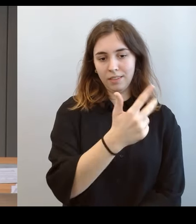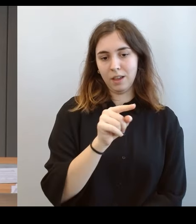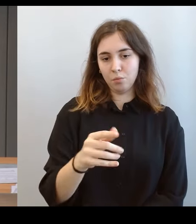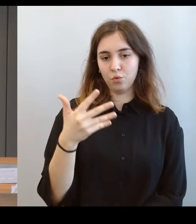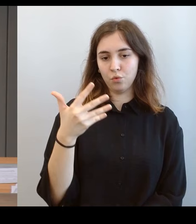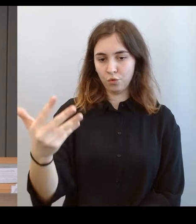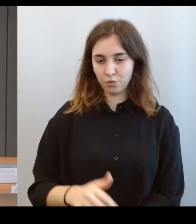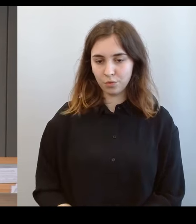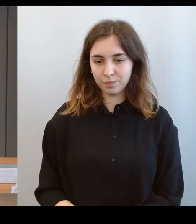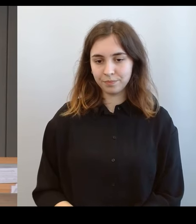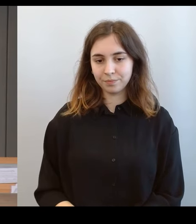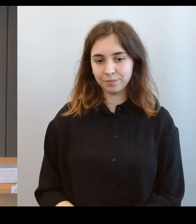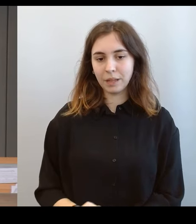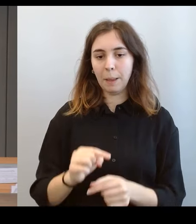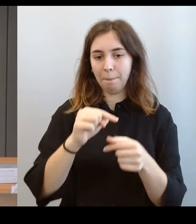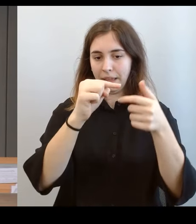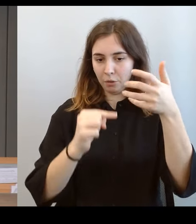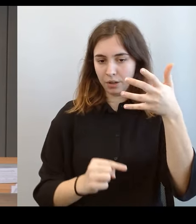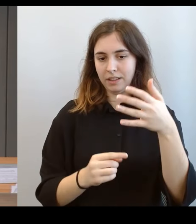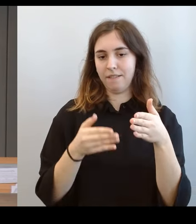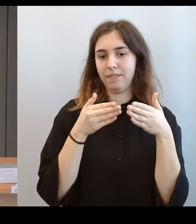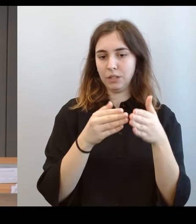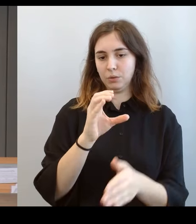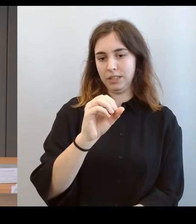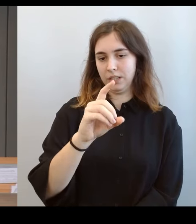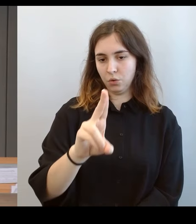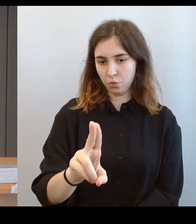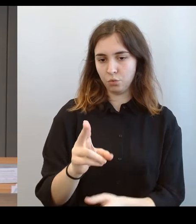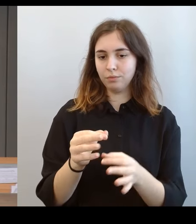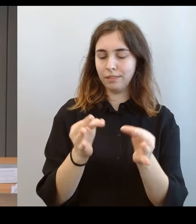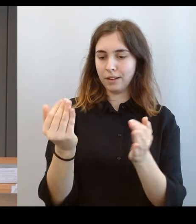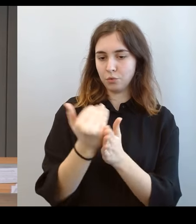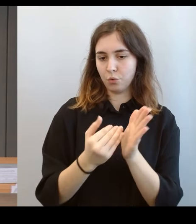der CDU mit dem Tagesordnungspunkt 43. Antrag der Fraktion der CDU